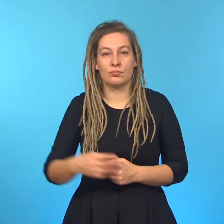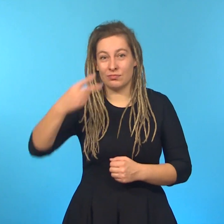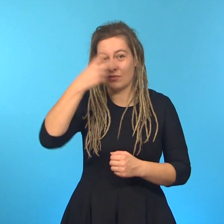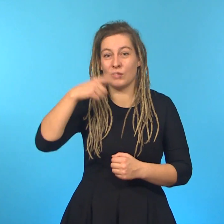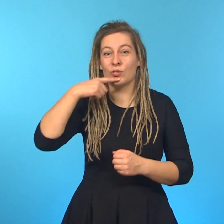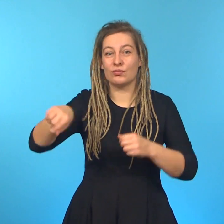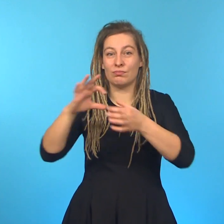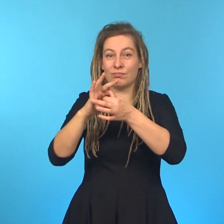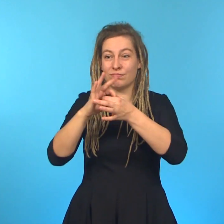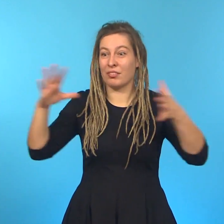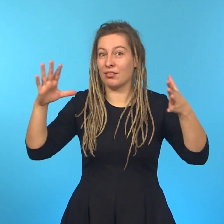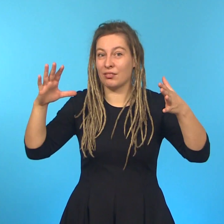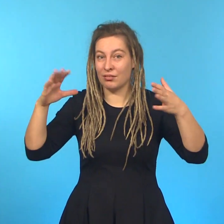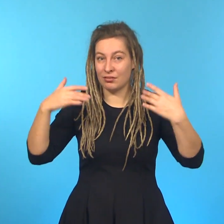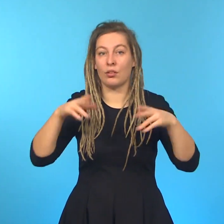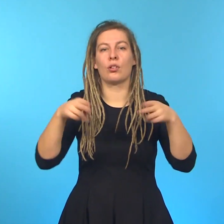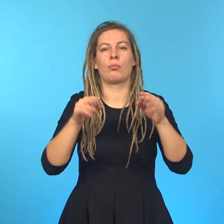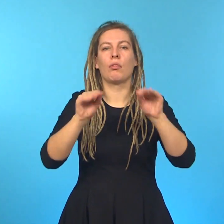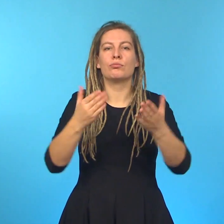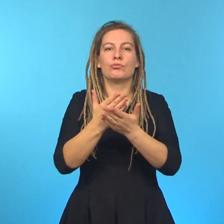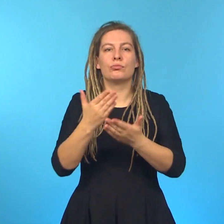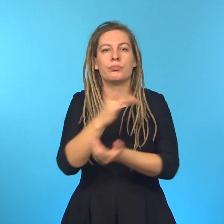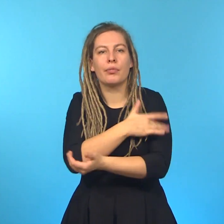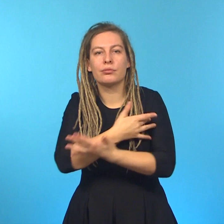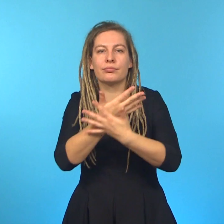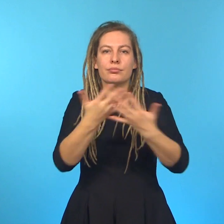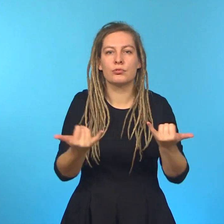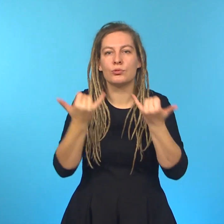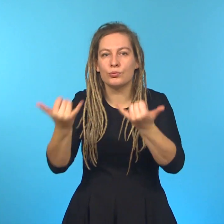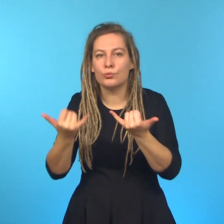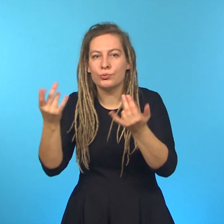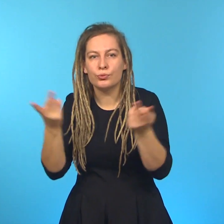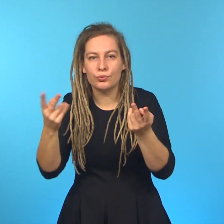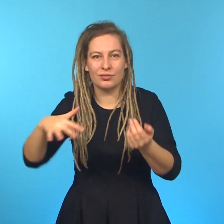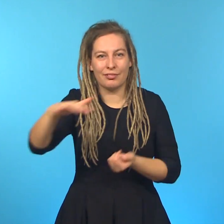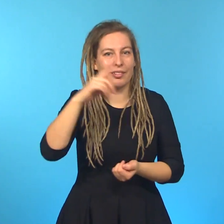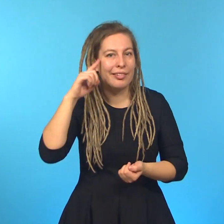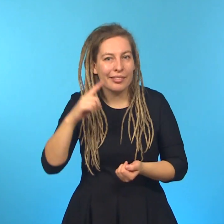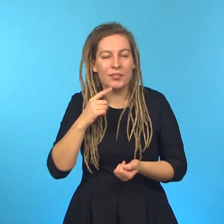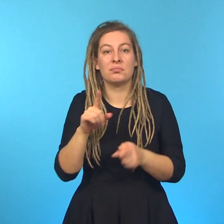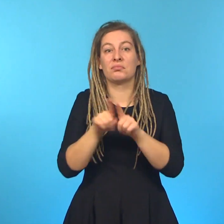Atkūrus Nepriklausomybę, padaugėjo kurtiesiems teikiamų paslaugų.